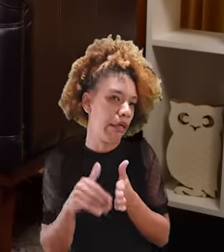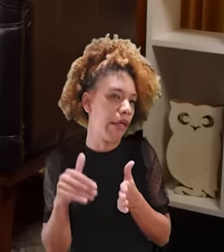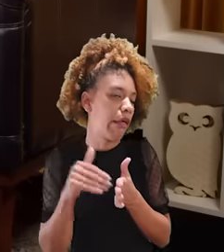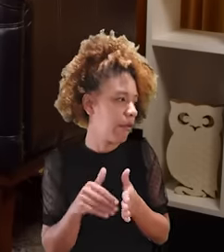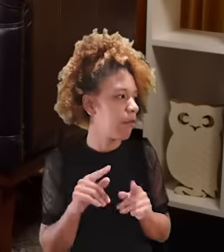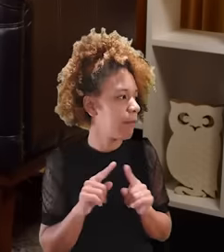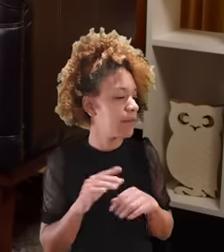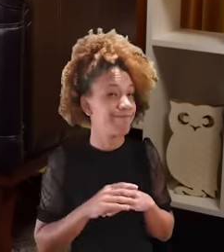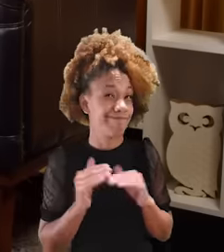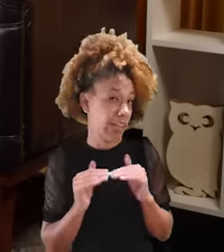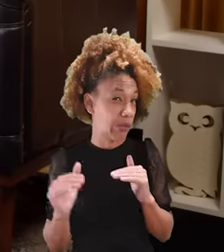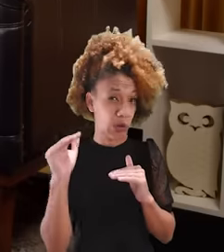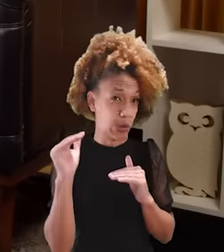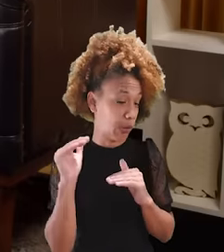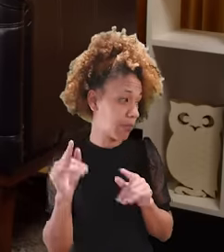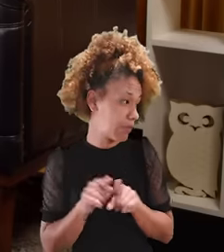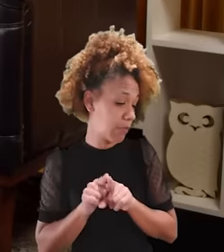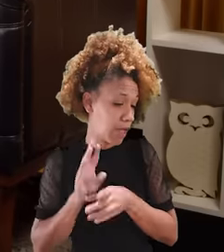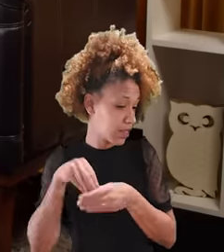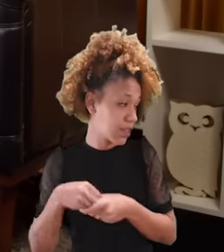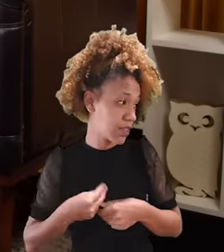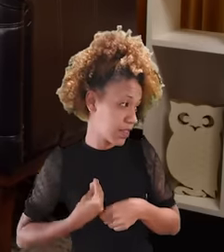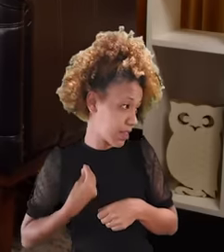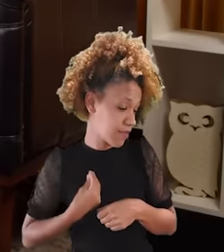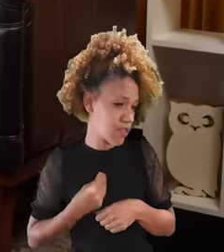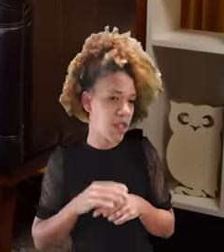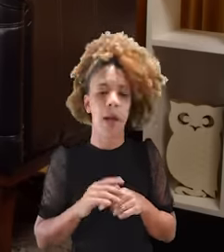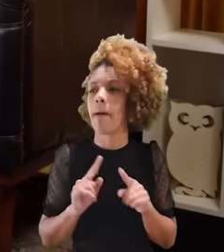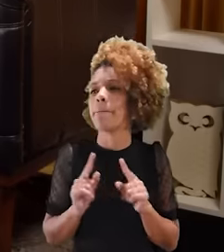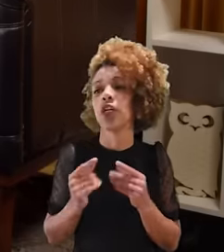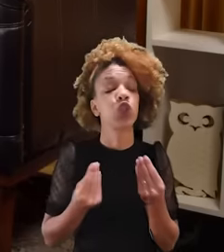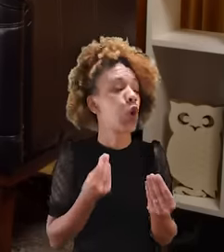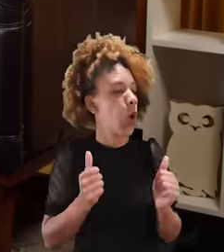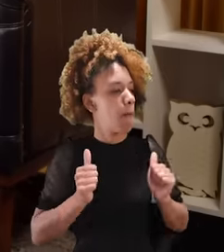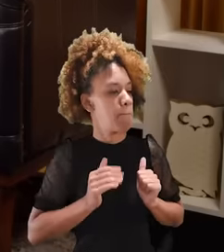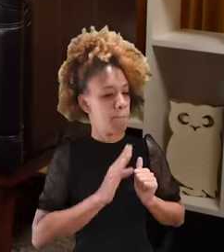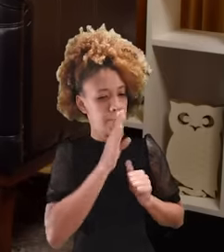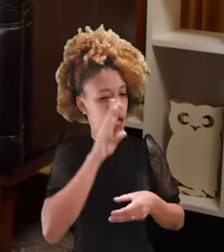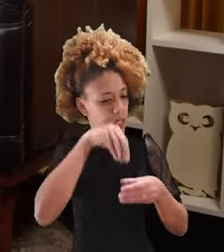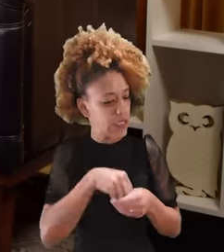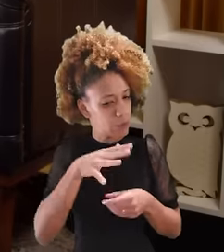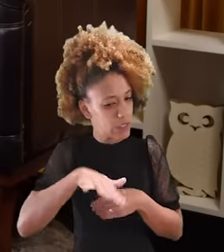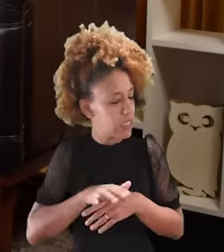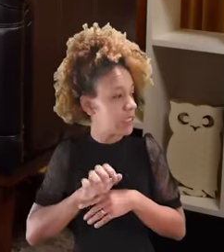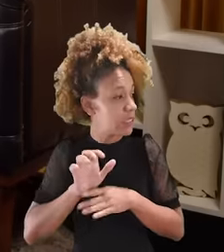até utópica né dentro de uma da vida da gente que tem que pagar ser uma isentona da esquerdalha da